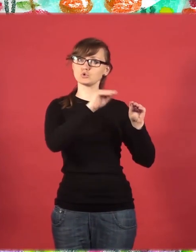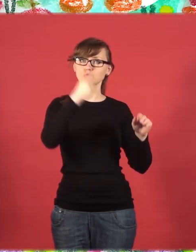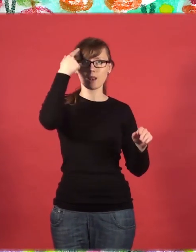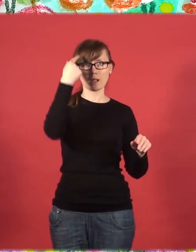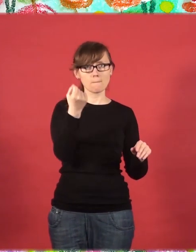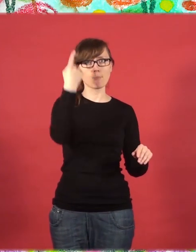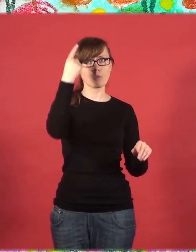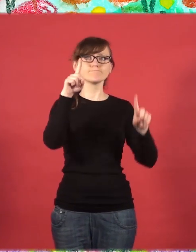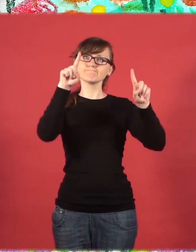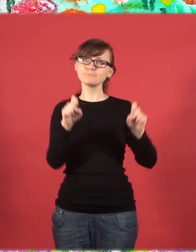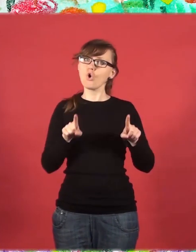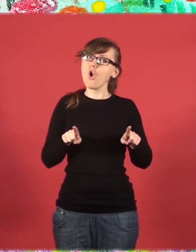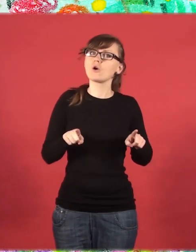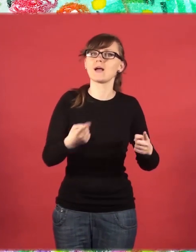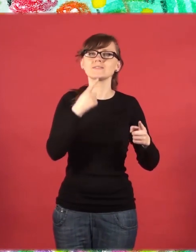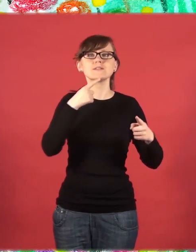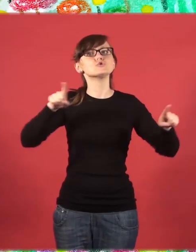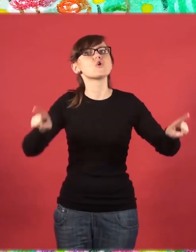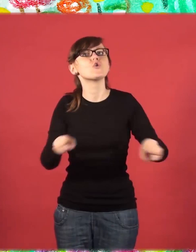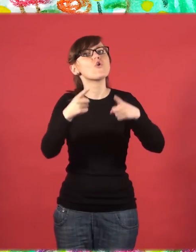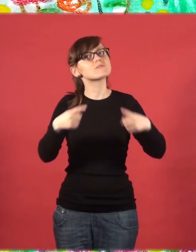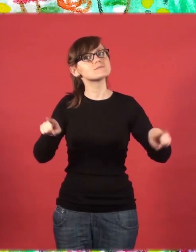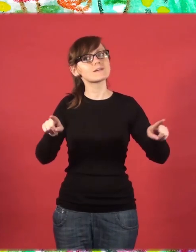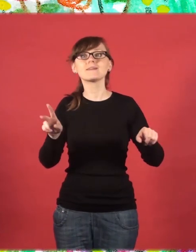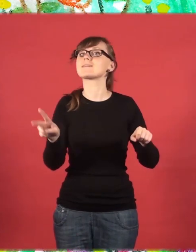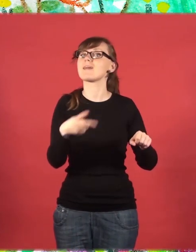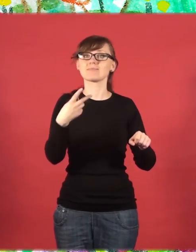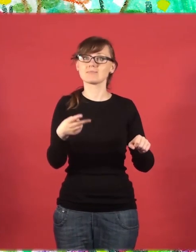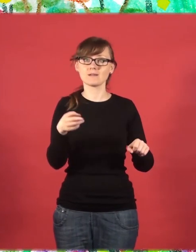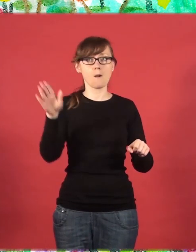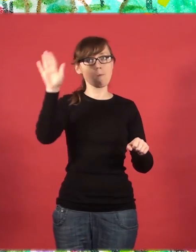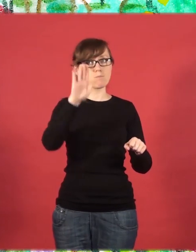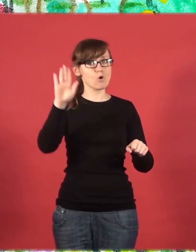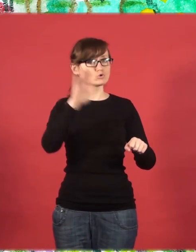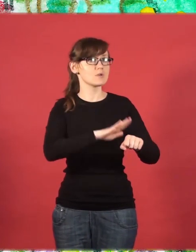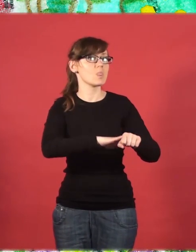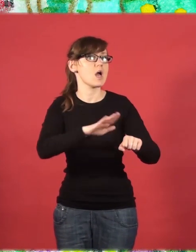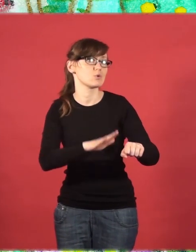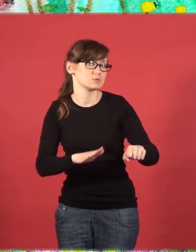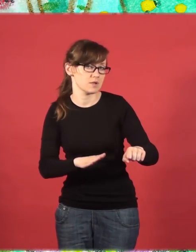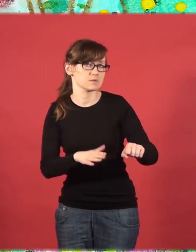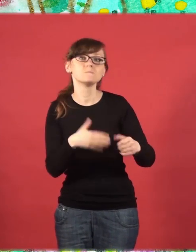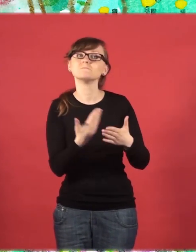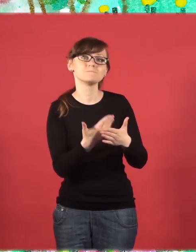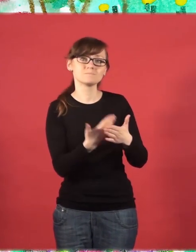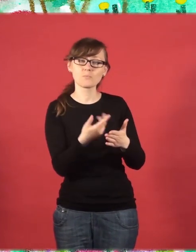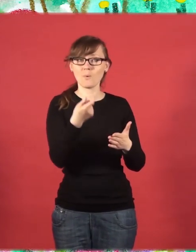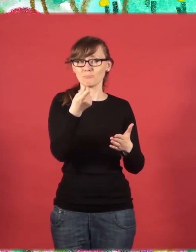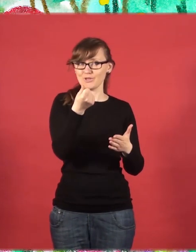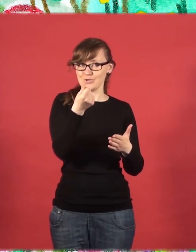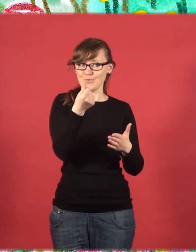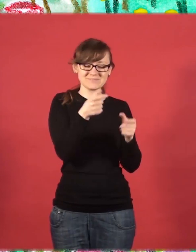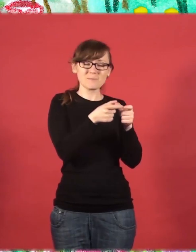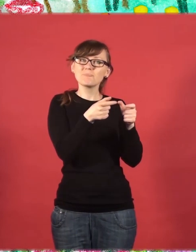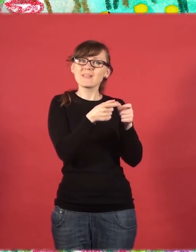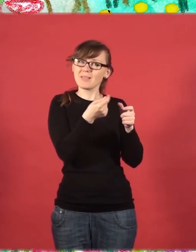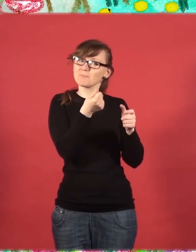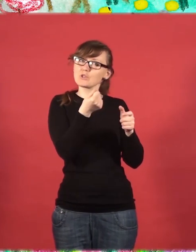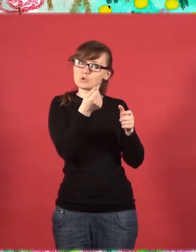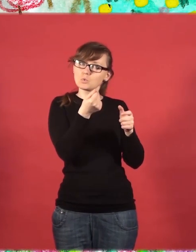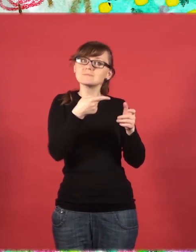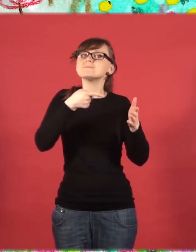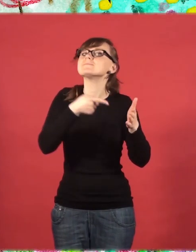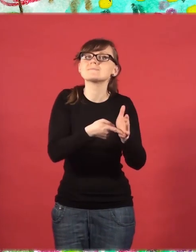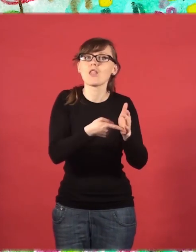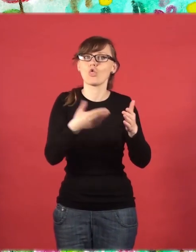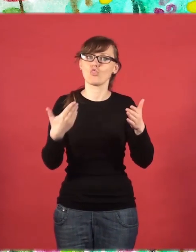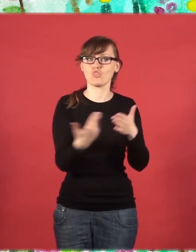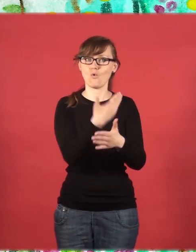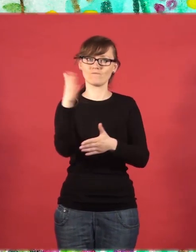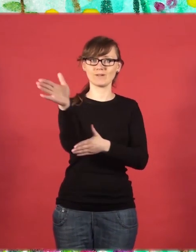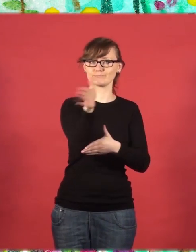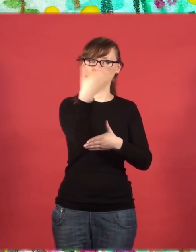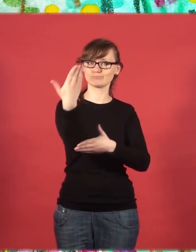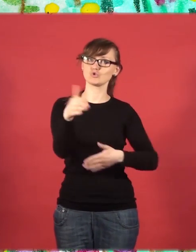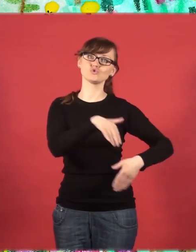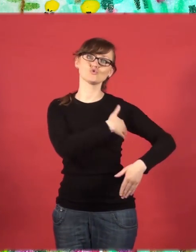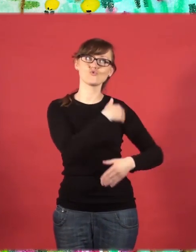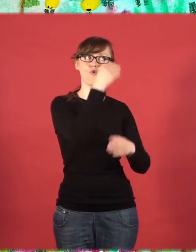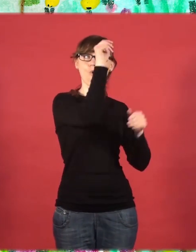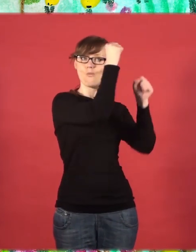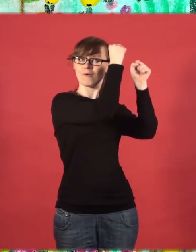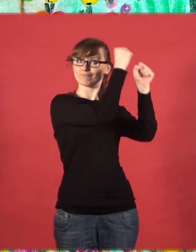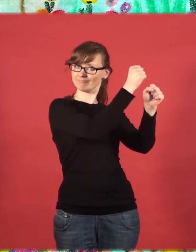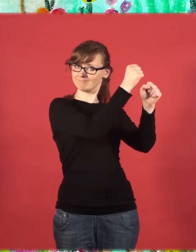Panna Stacy przedstawiła projekt koncertu, który młodzież z Avonlea miała urządzić z okazji świąt Bożego Narodzenia. Pieniądze z przedstawienia miały być przeznaczony na zakup chorągwi dla szkoły.